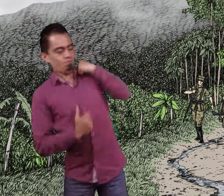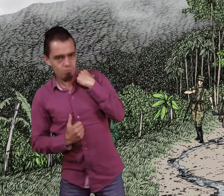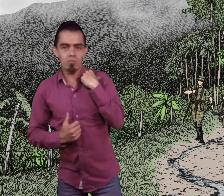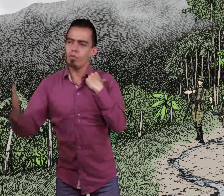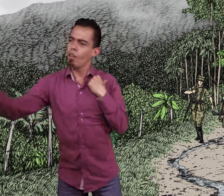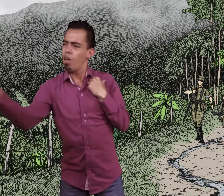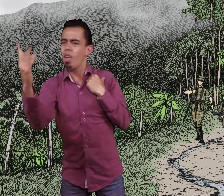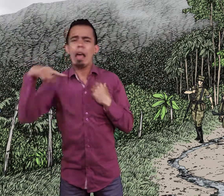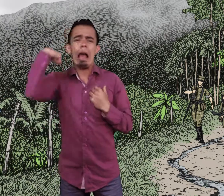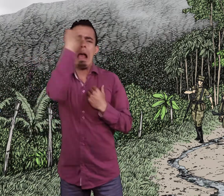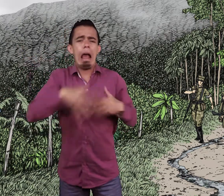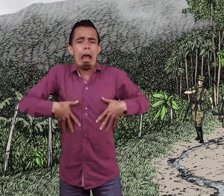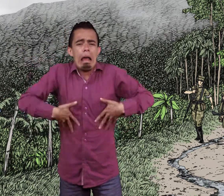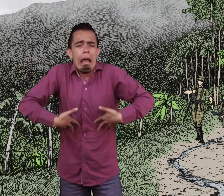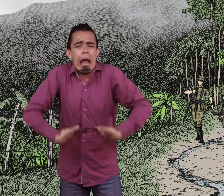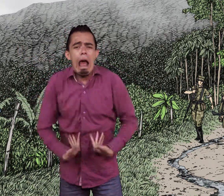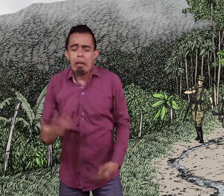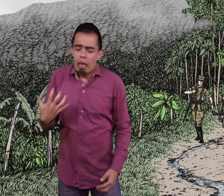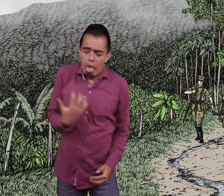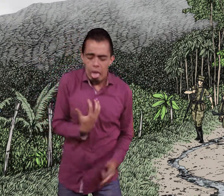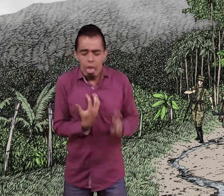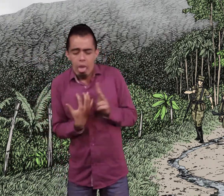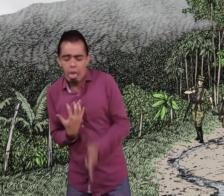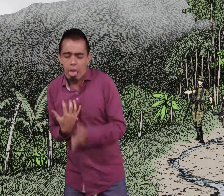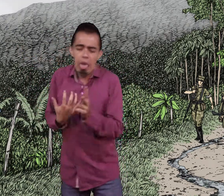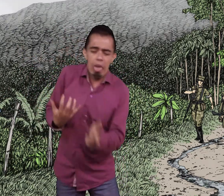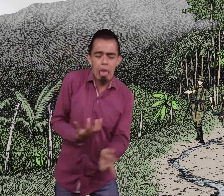Una de las mujeres, apenas era una niña,